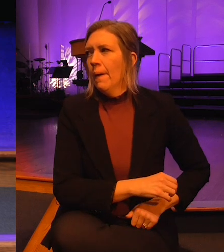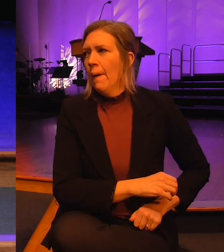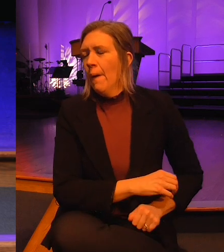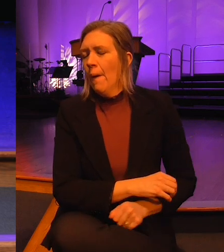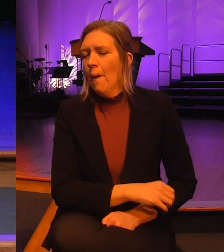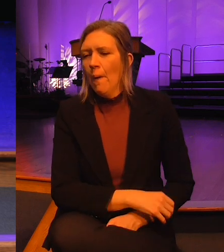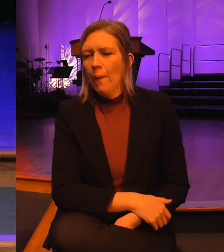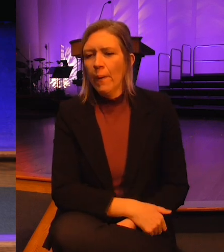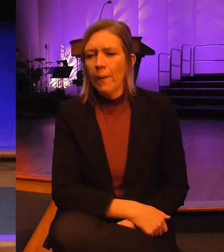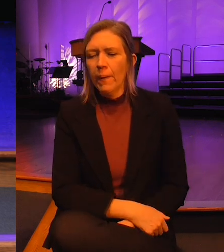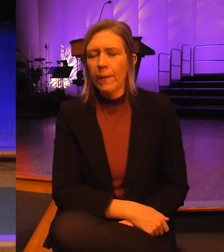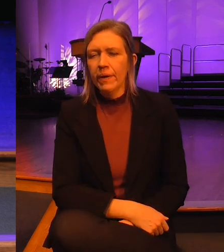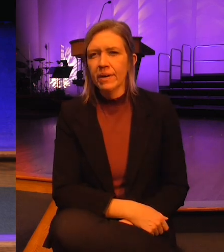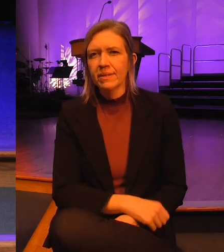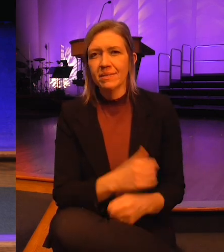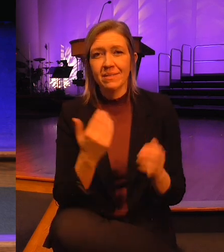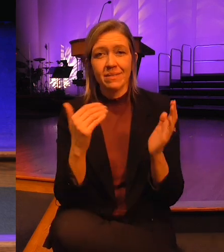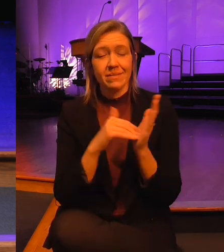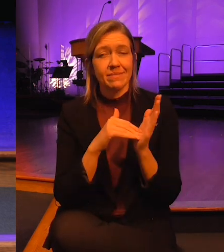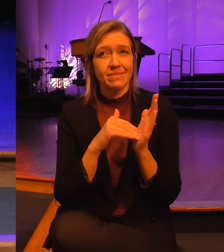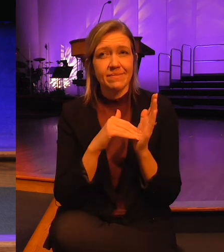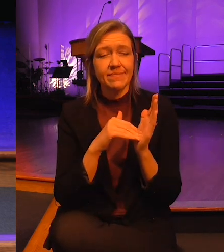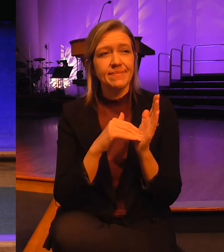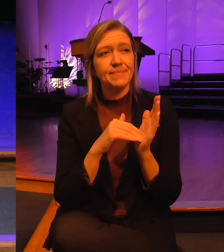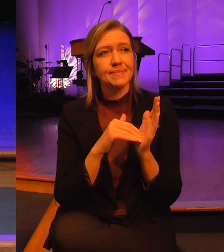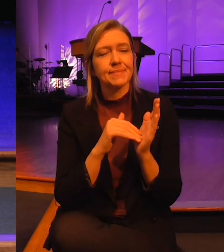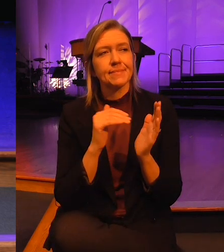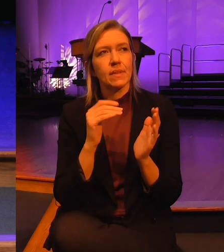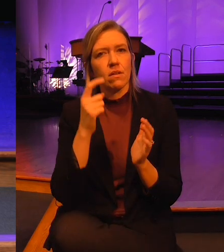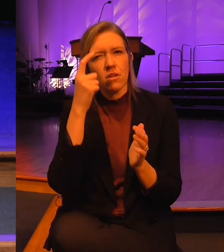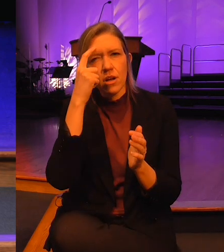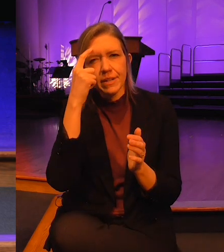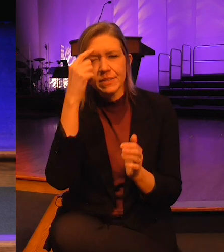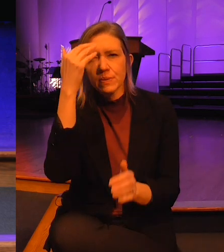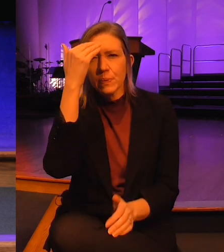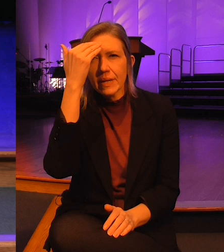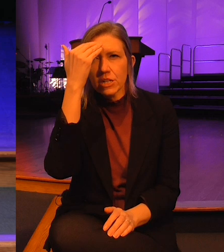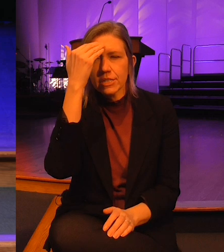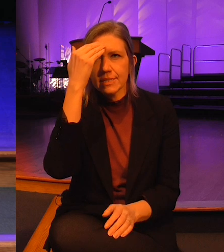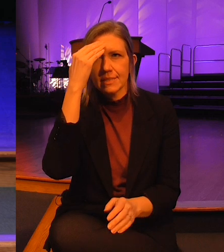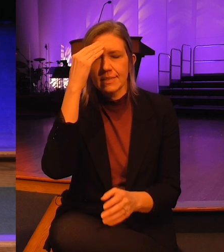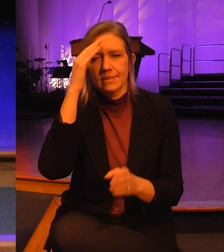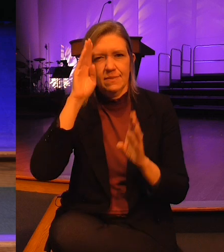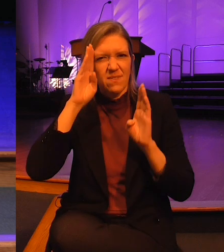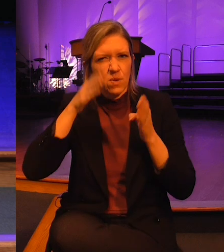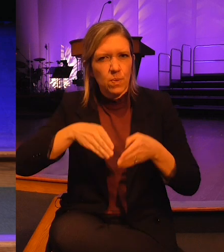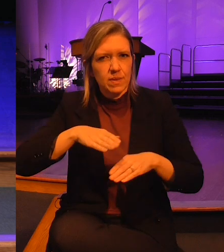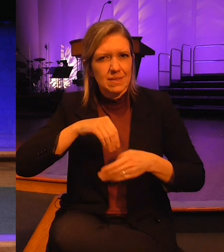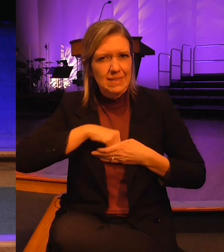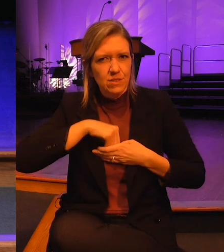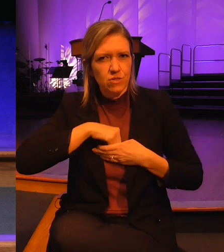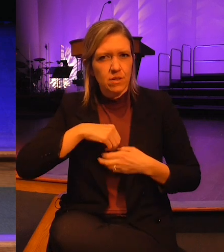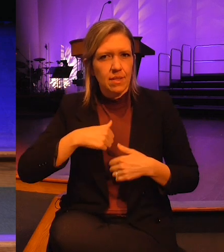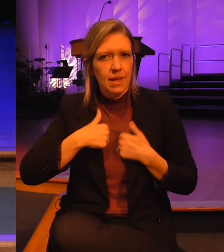así que nuevamente simplemente regresamos nuestra atención consciente a esa vida interior, a esa inteligencia amorosa dentro de